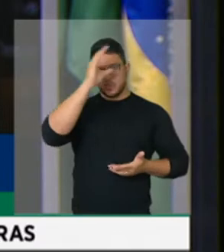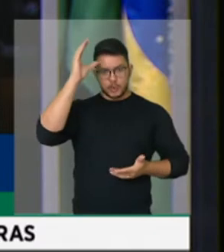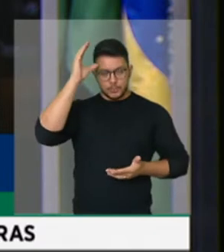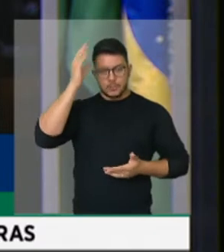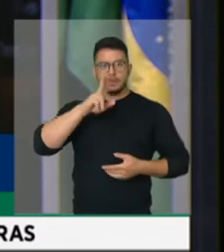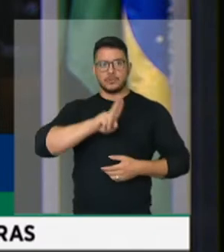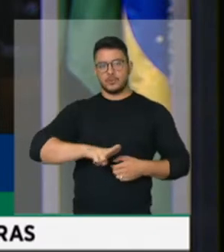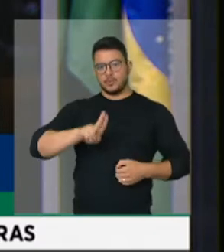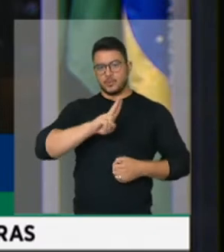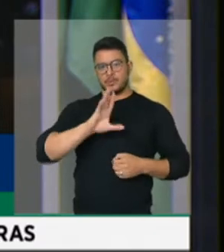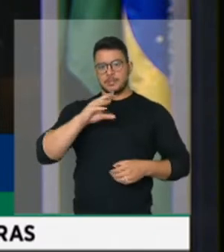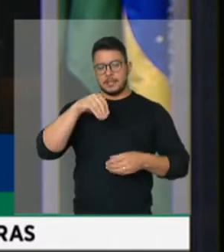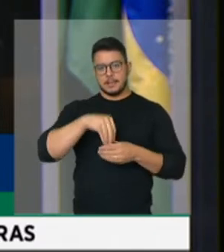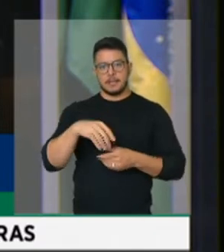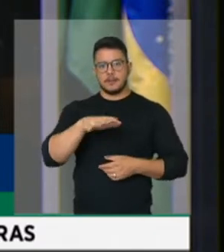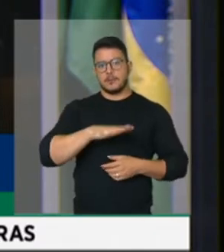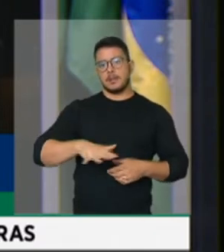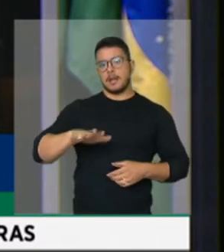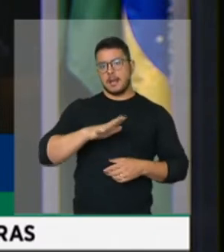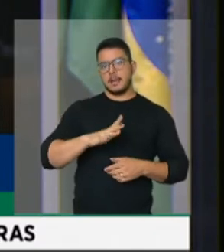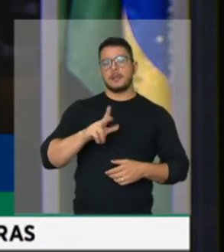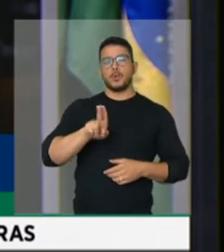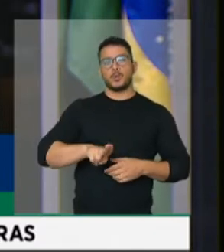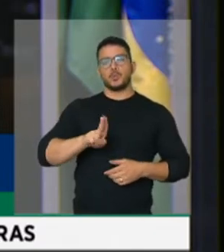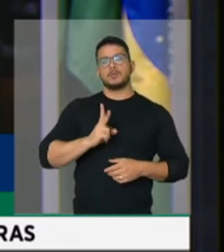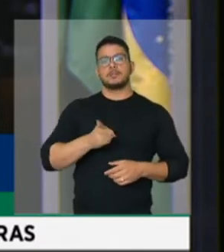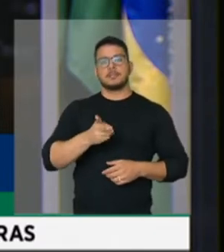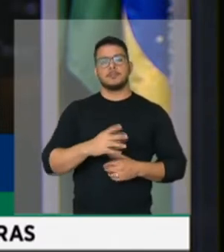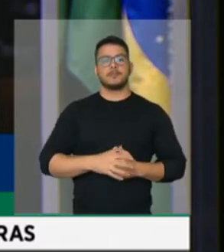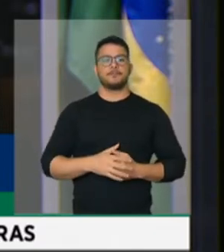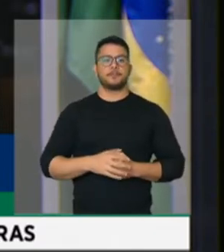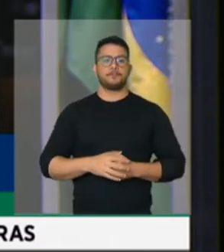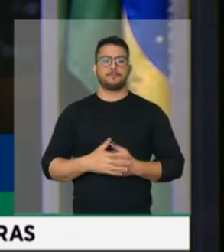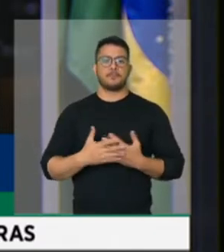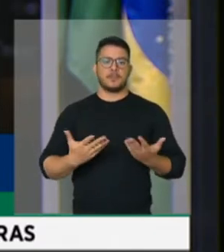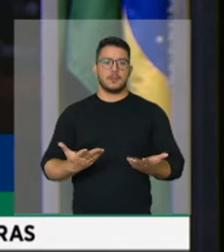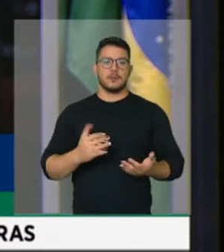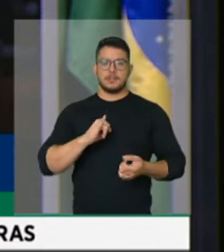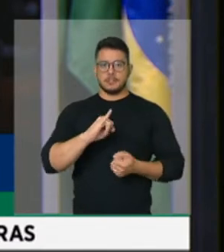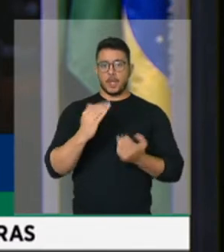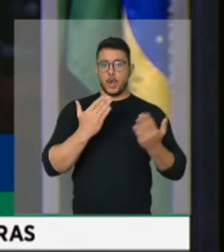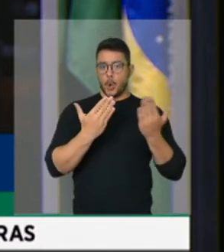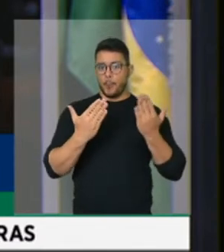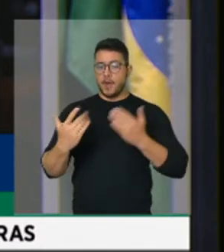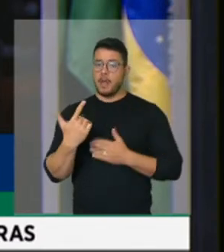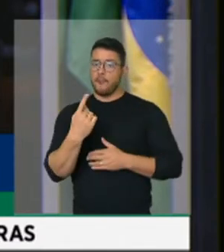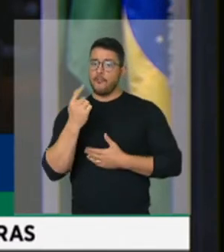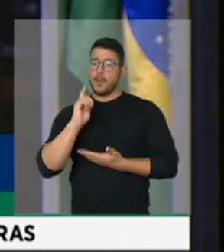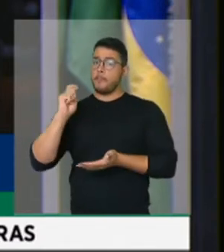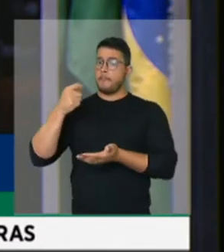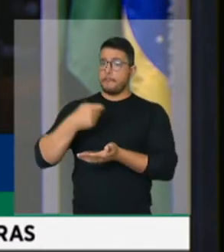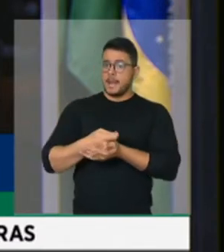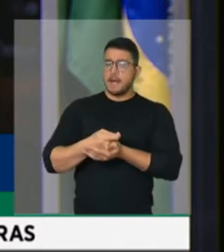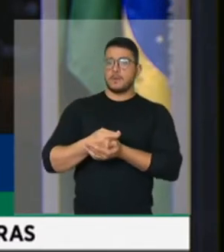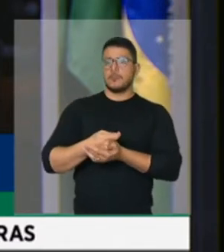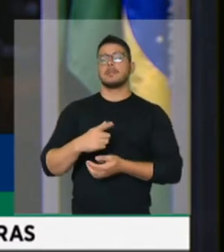SEGUINTE VALORES ADICIONADOS NOVOS CONTRATOS PRODUÇÃO INDEPENDENTE. ENTENDEMOS QUE A TOTALIDADE DESSES RECURSOS REVERTIDA AOS PEQUENOS CONSUMIDORES DE ENERGIA